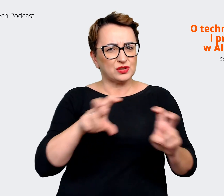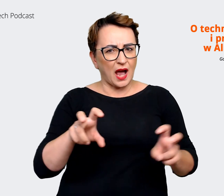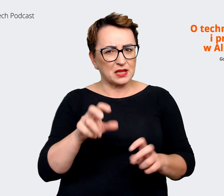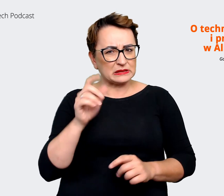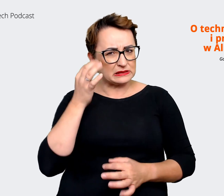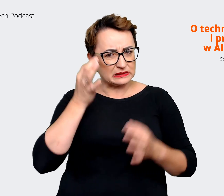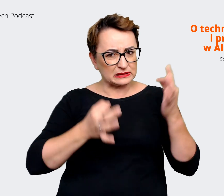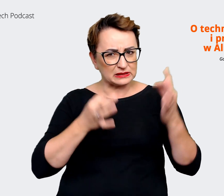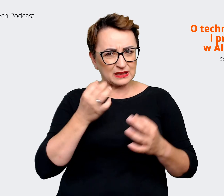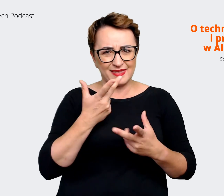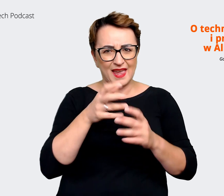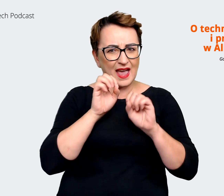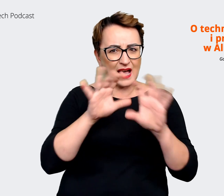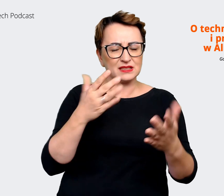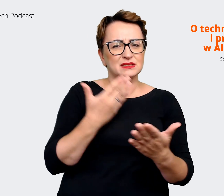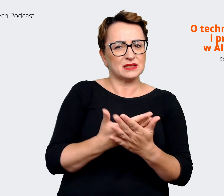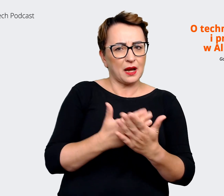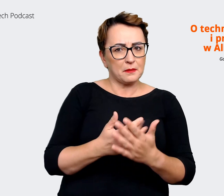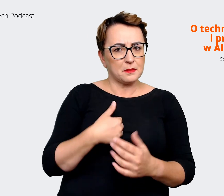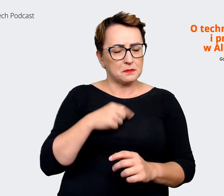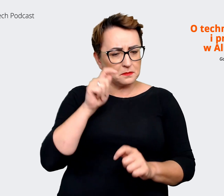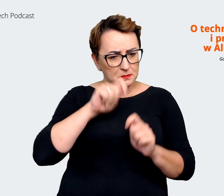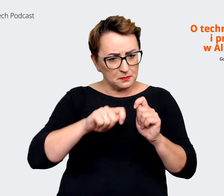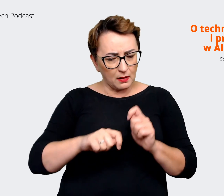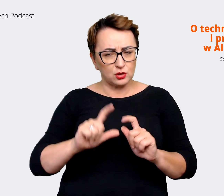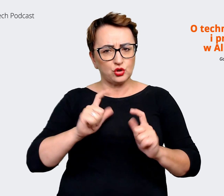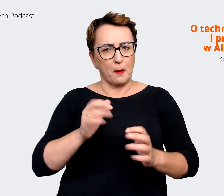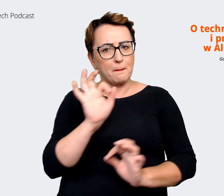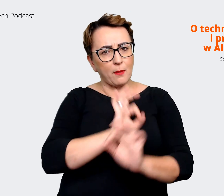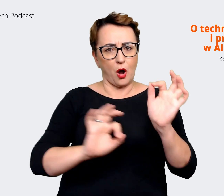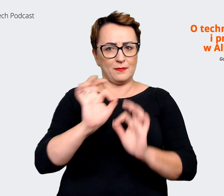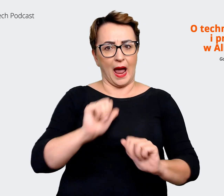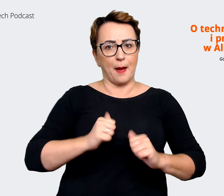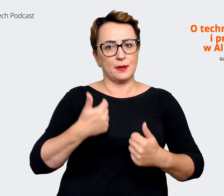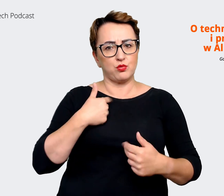dla nich niejasne i co możemy usprawnić, żeby było wygodniej, lepiej i szybciej.